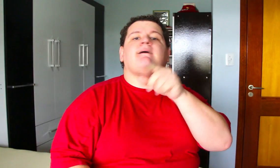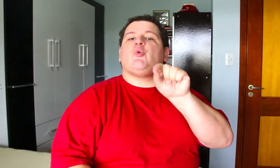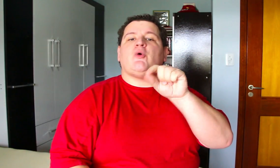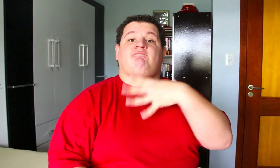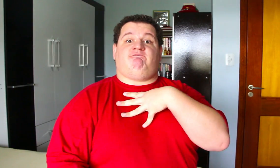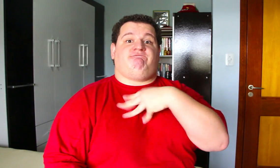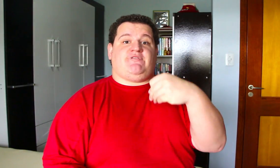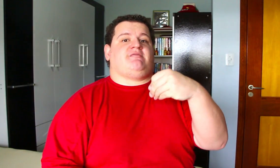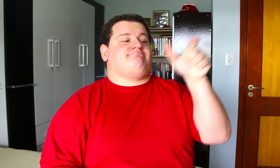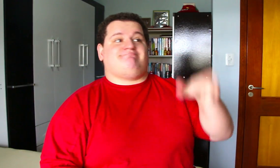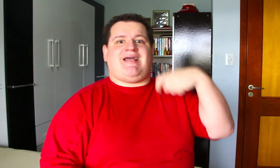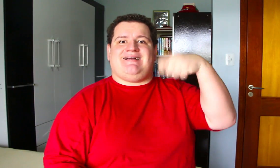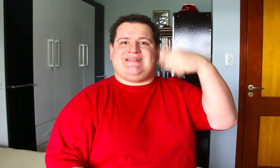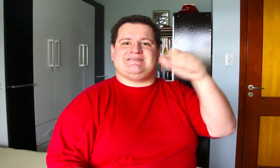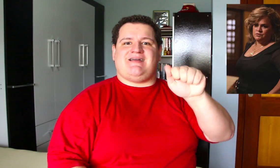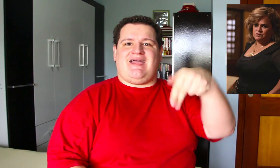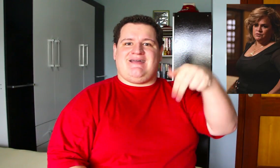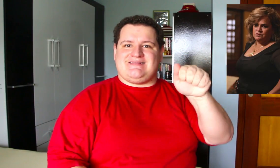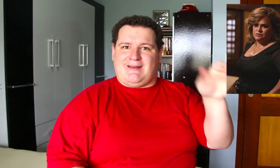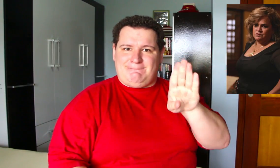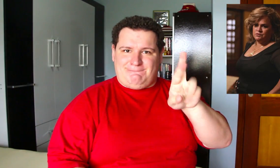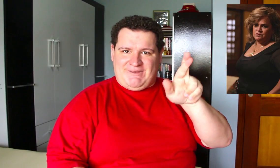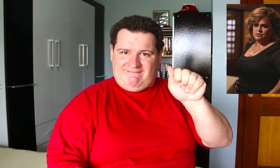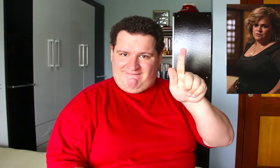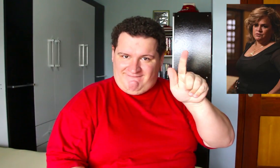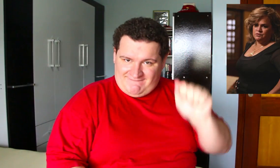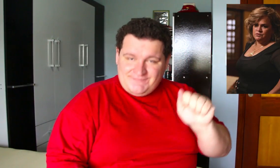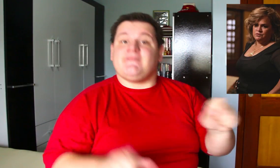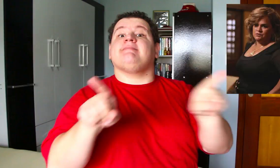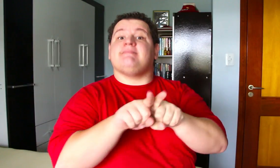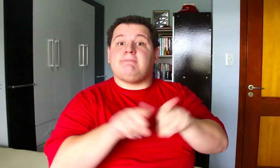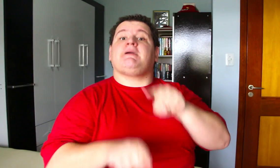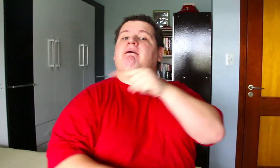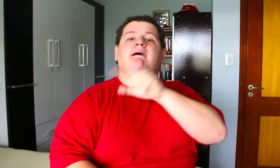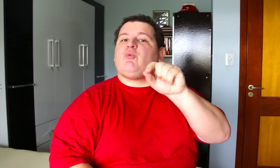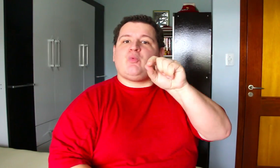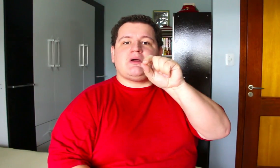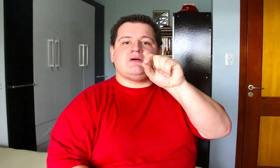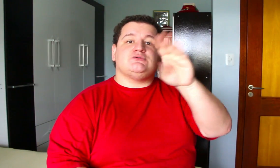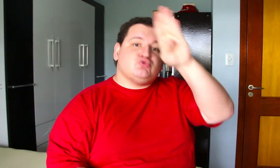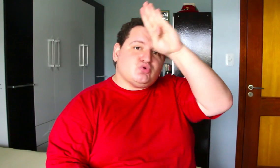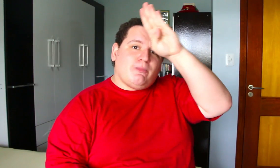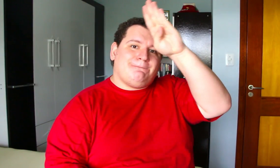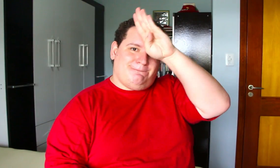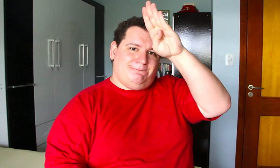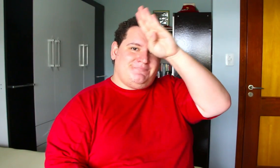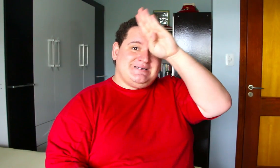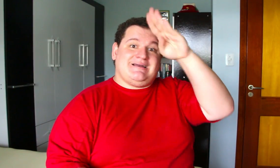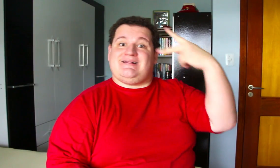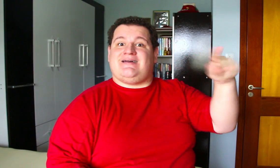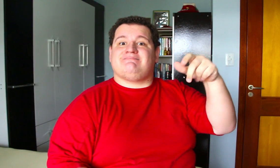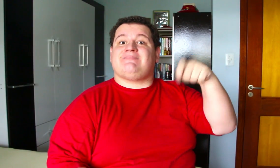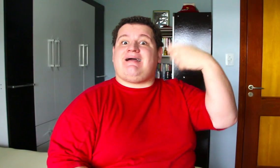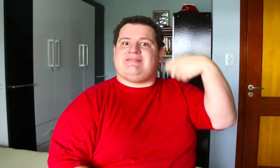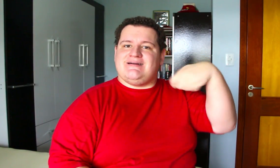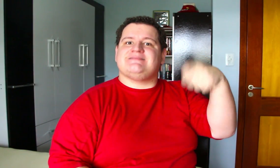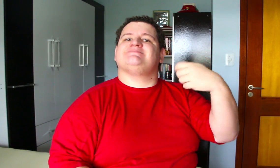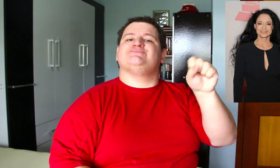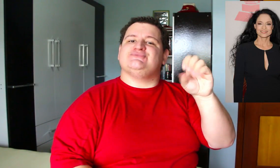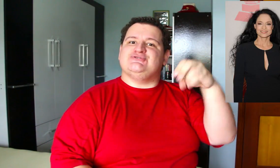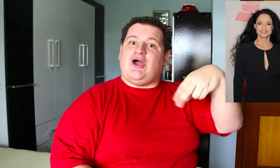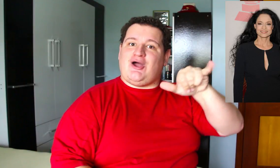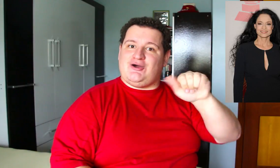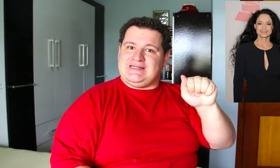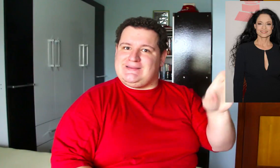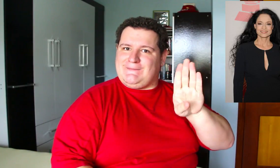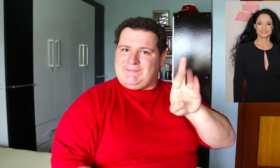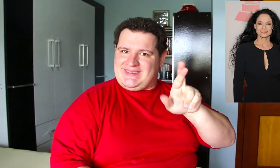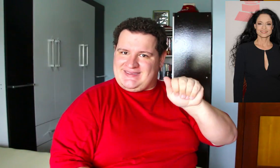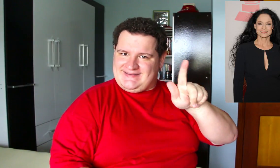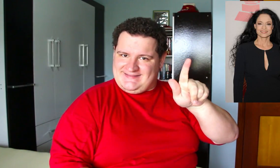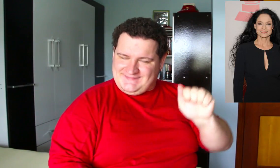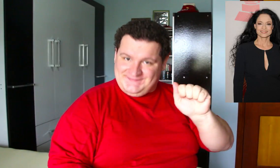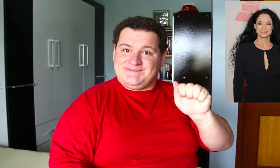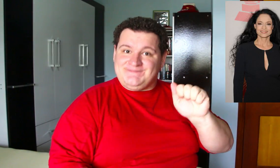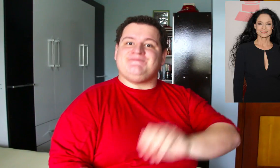É filha da atriz Ana Braga e sobrinha da atriz Sonia Braga.